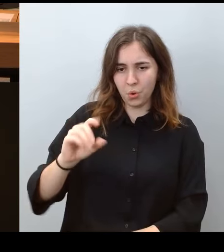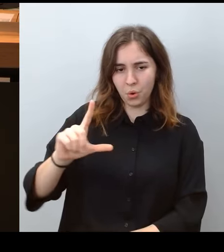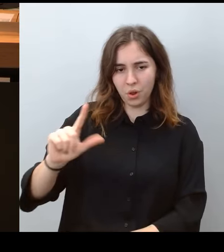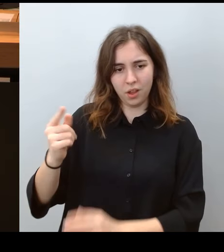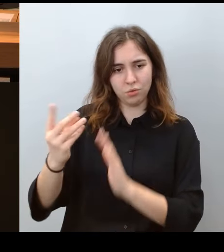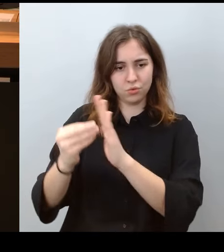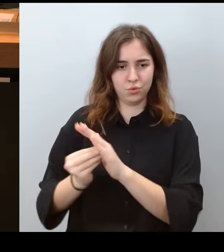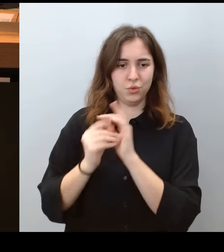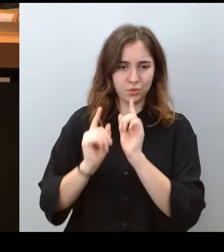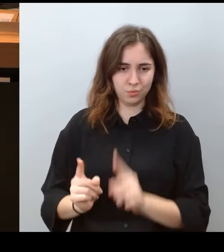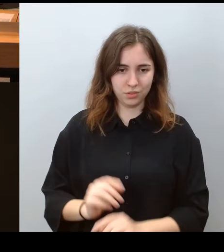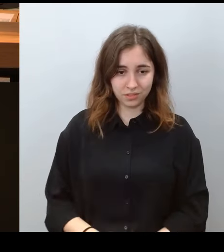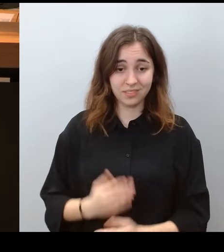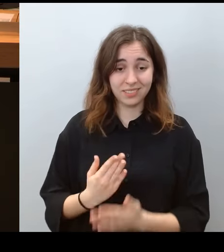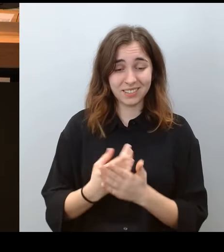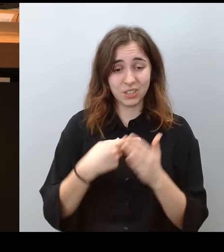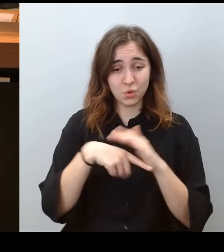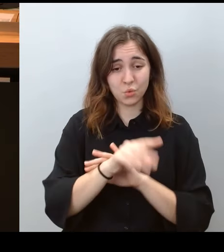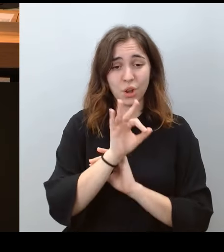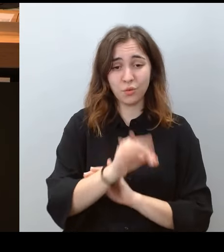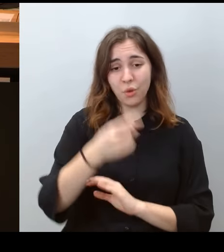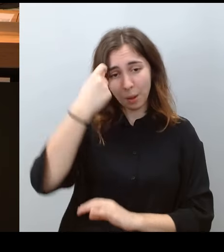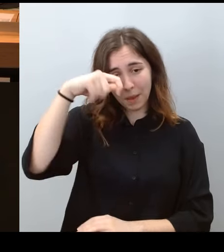der Realität messen lassen muss. Danke.